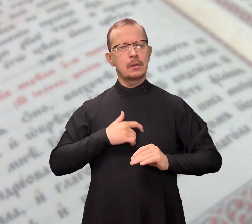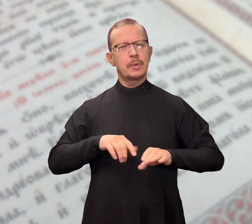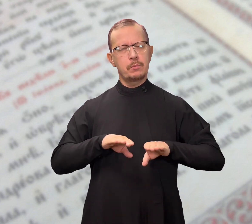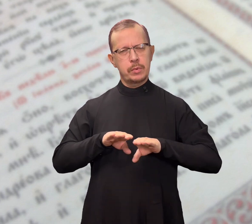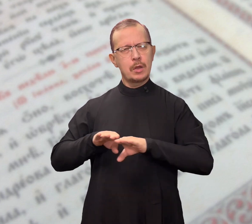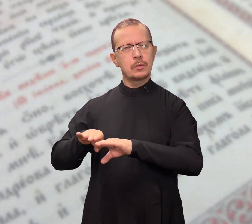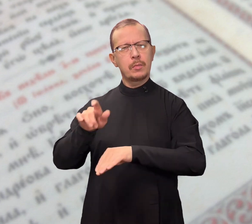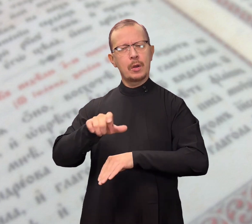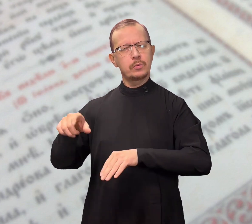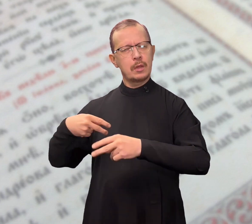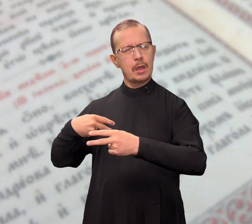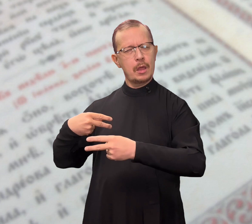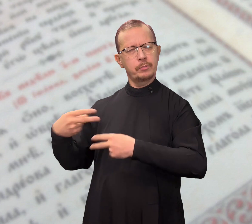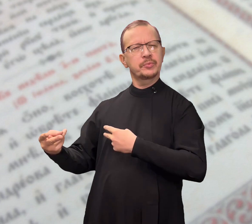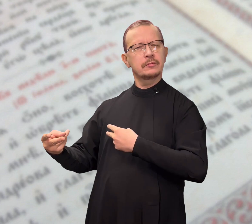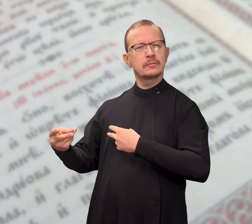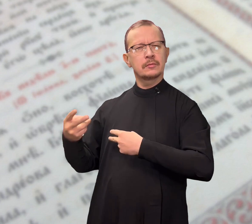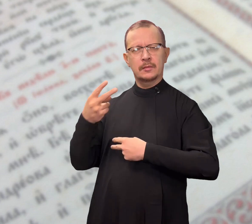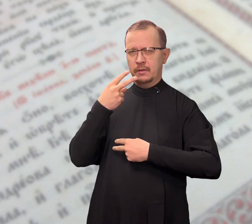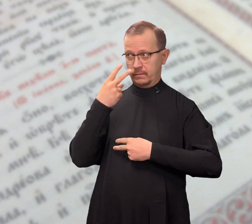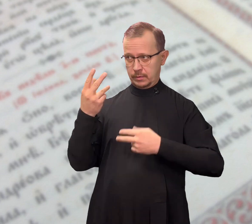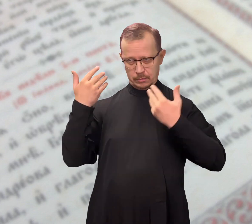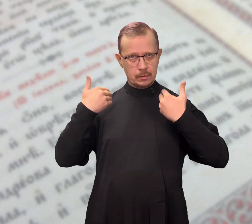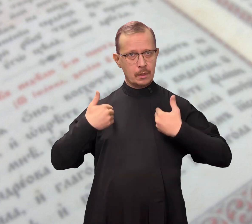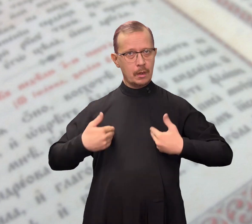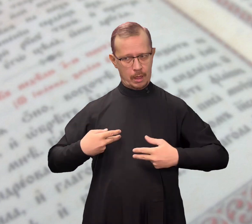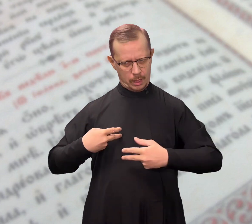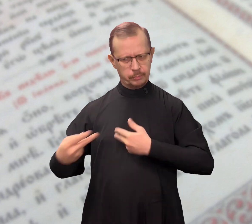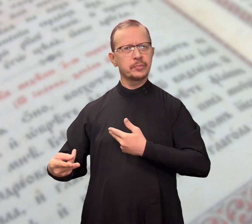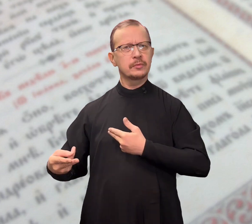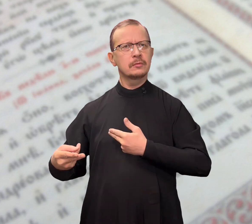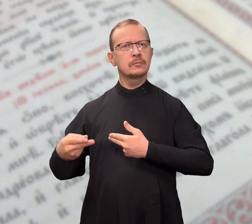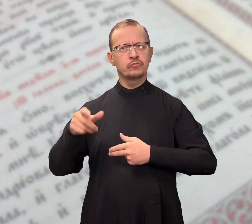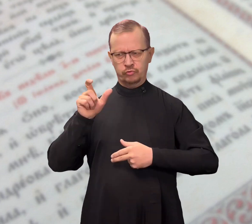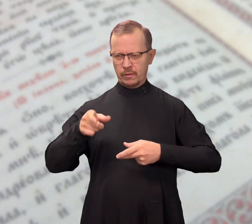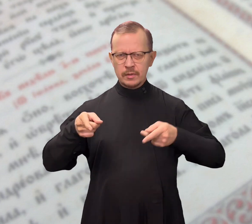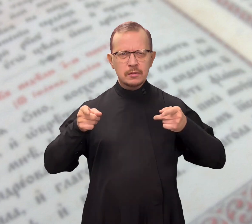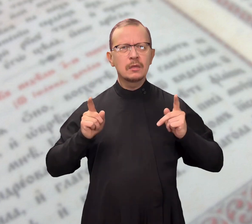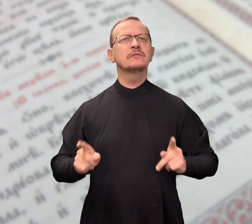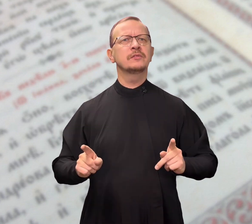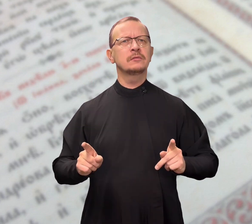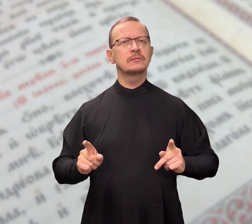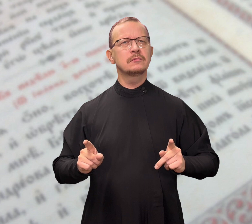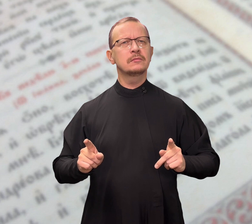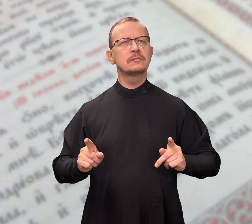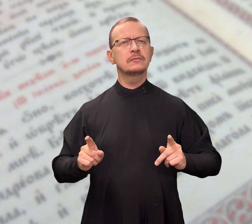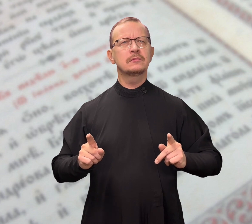уподобил Себя людям и по виду стал как человек.